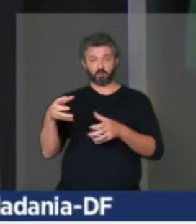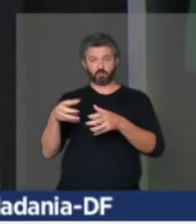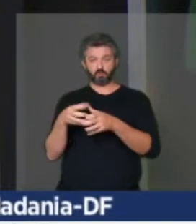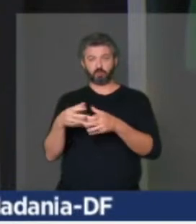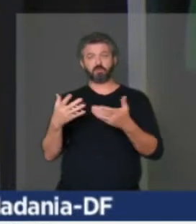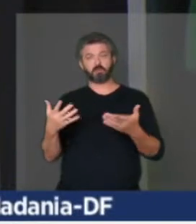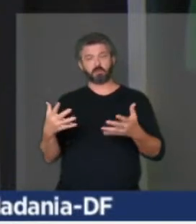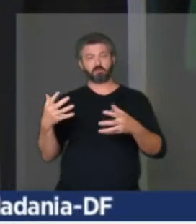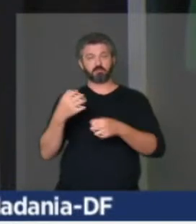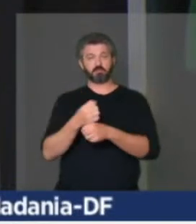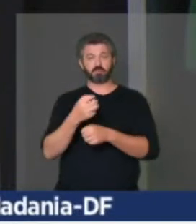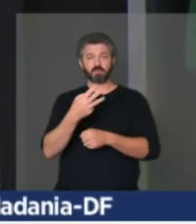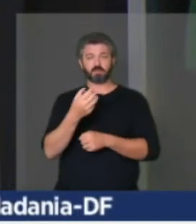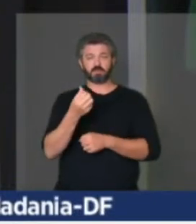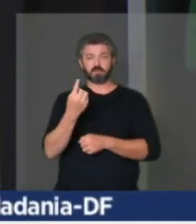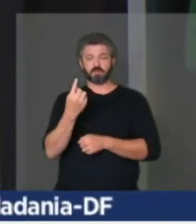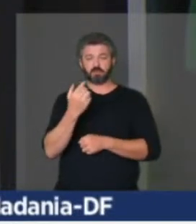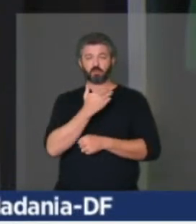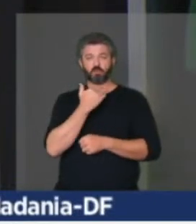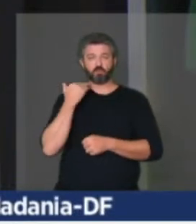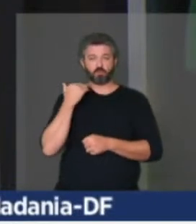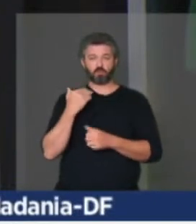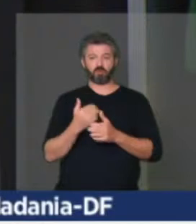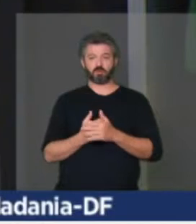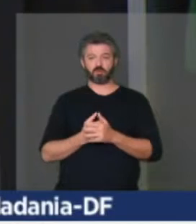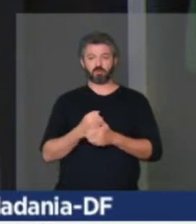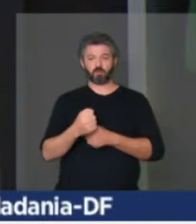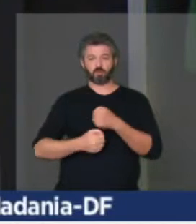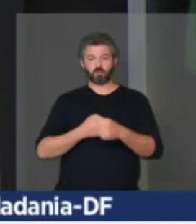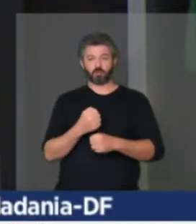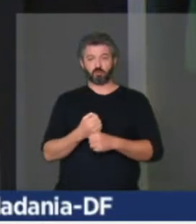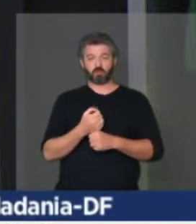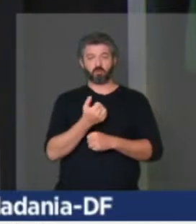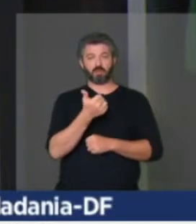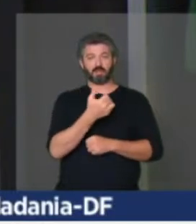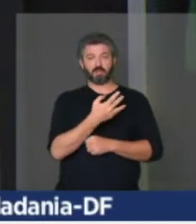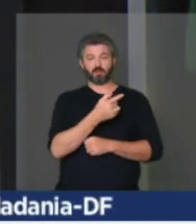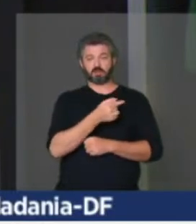NESTE ANO DURANTE 14 SEMANAS EPIDEMIOLÓGICAS. SEGUNDO O MESMO ESTUDO, HOUVE UM AUMENTO